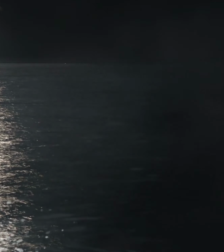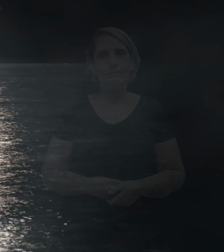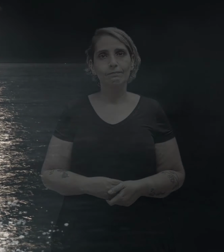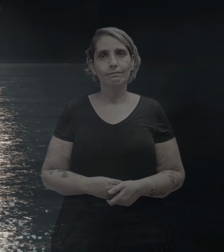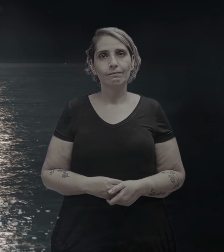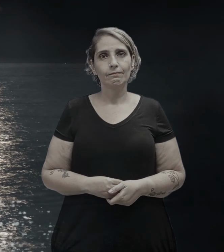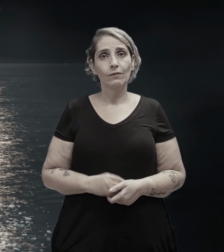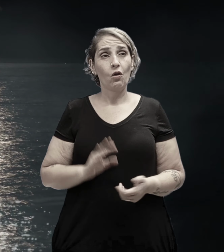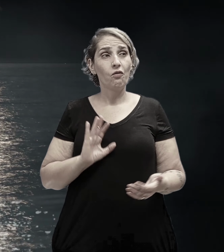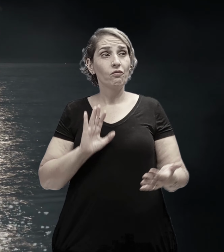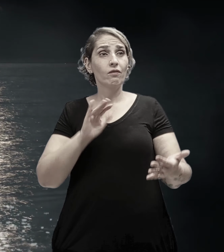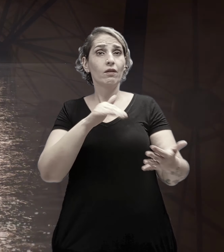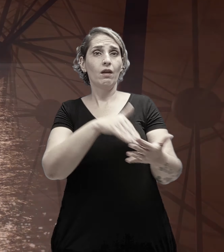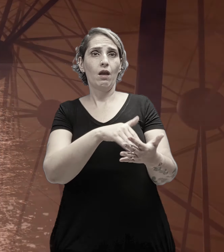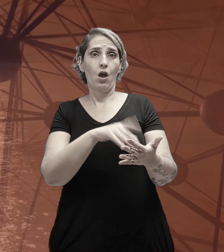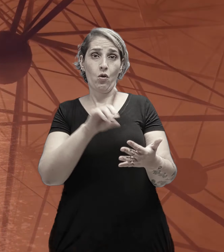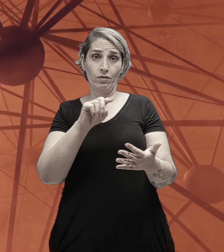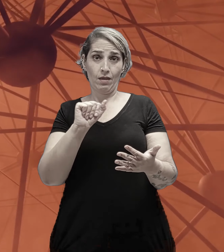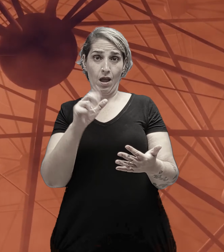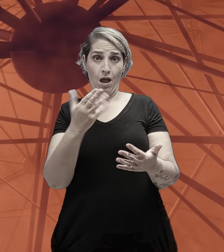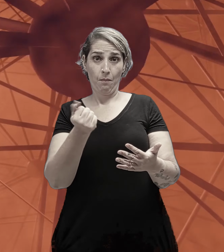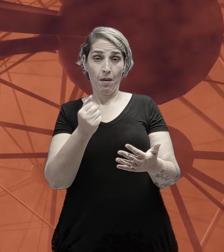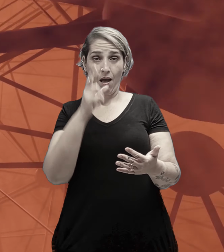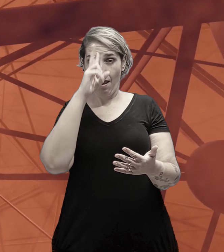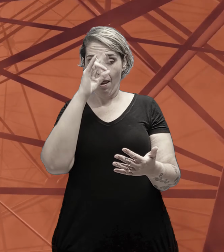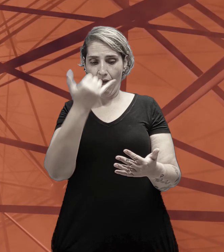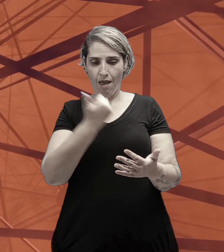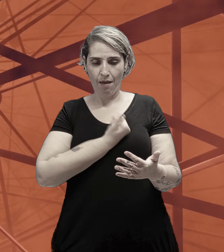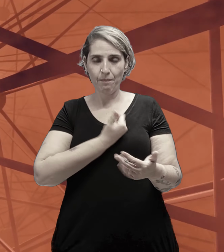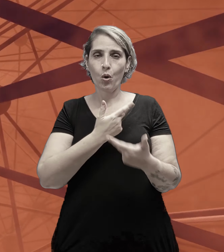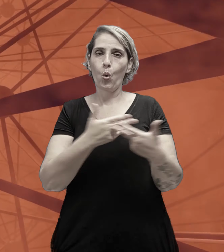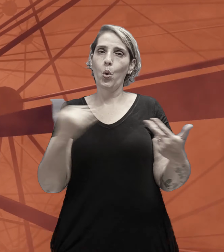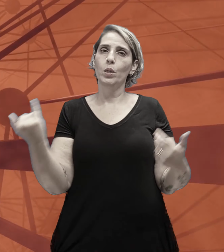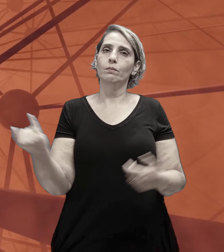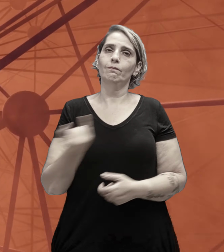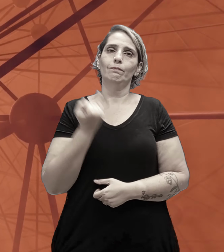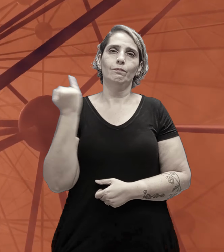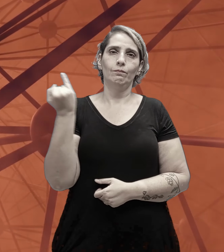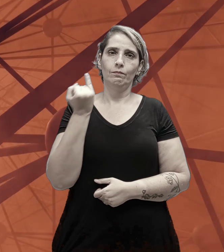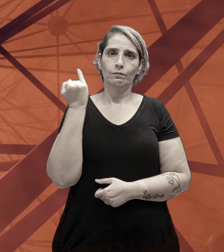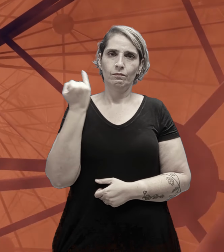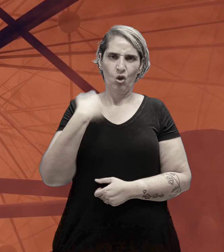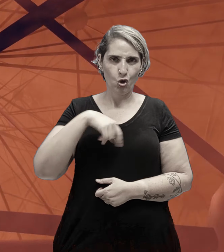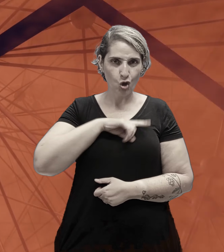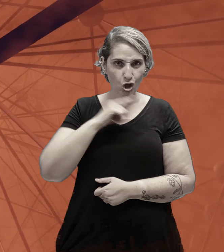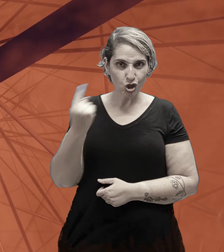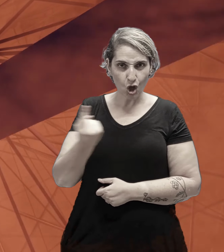No fim, o Dharma nos lembra de algo essencial não estamos sozinhos.